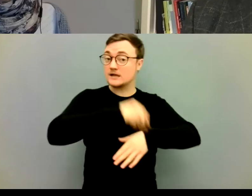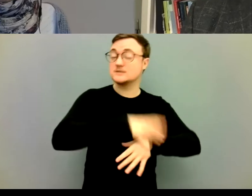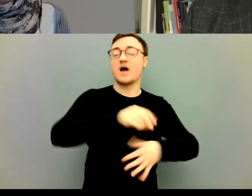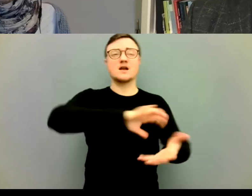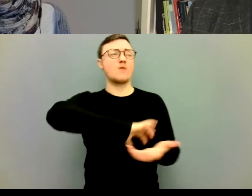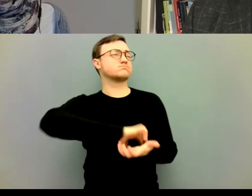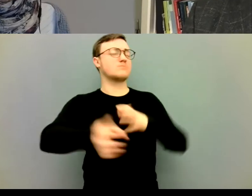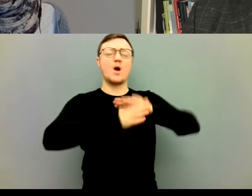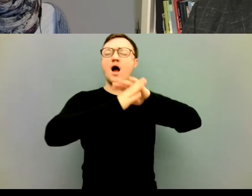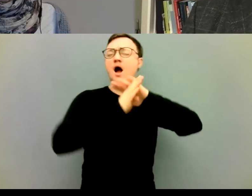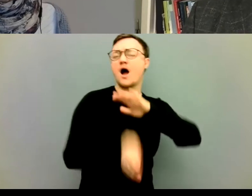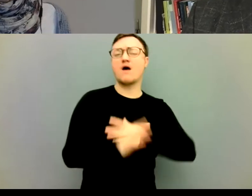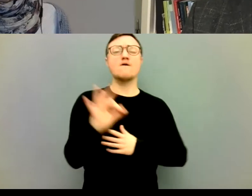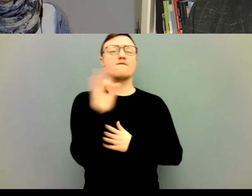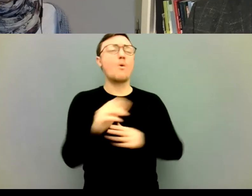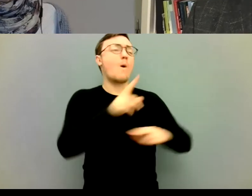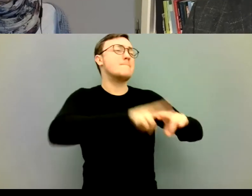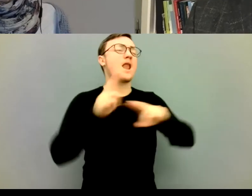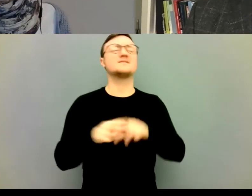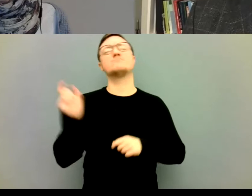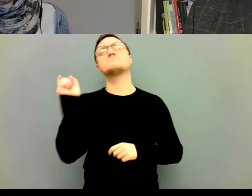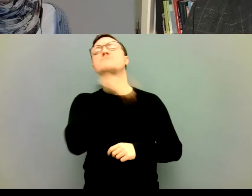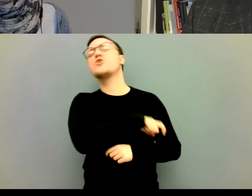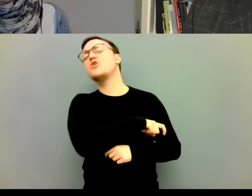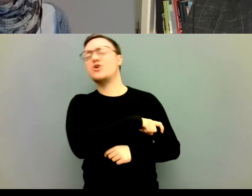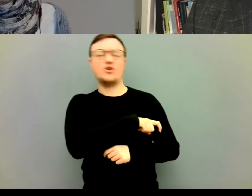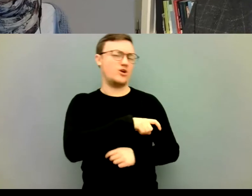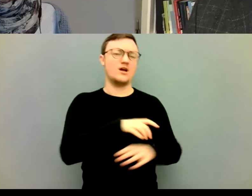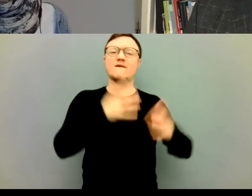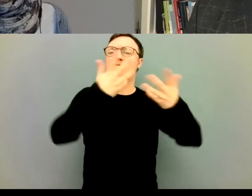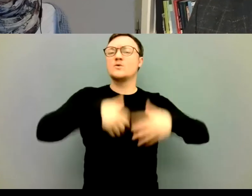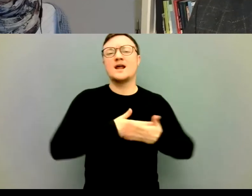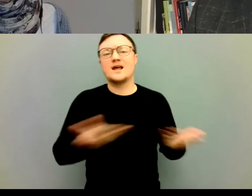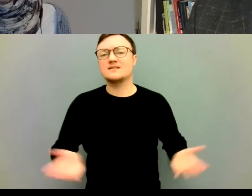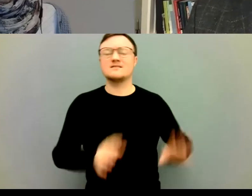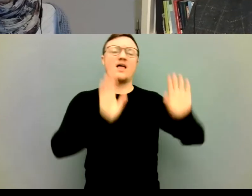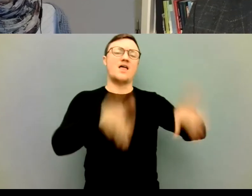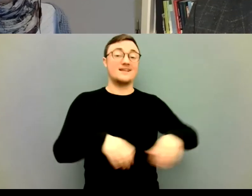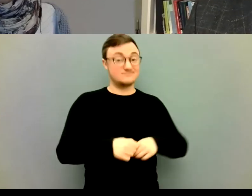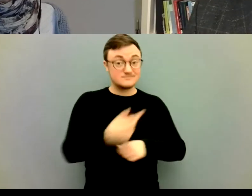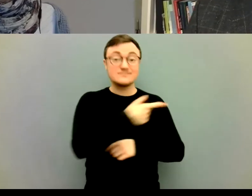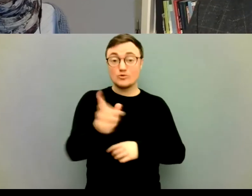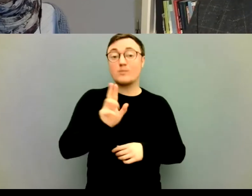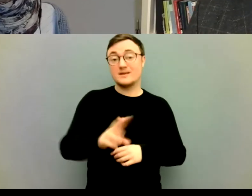att intensivvården kommer haverera i Sverige, pga platsbrist.